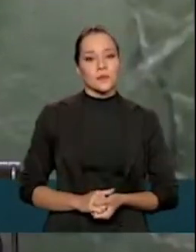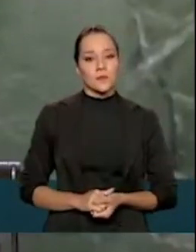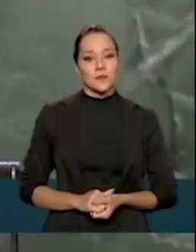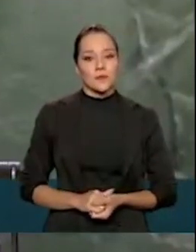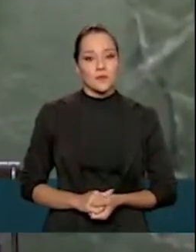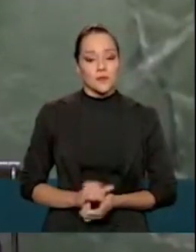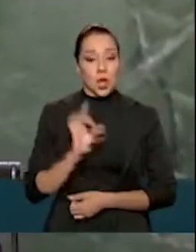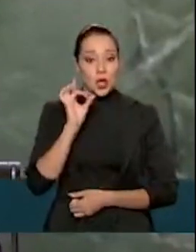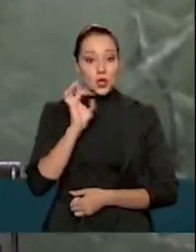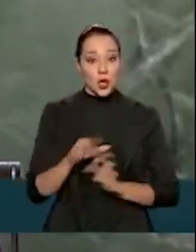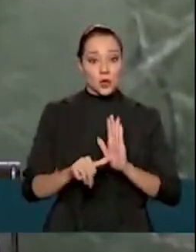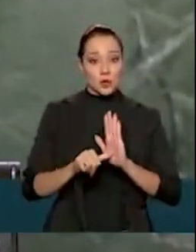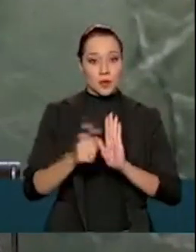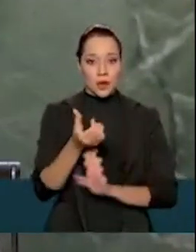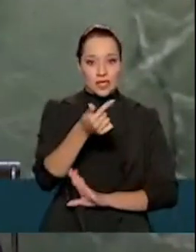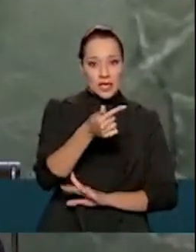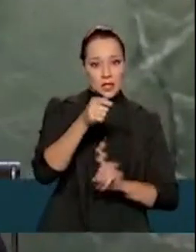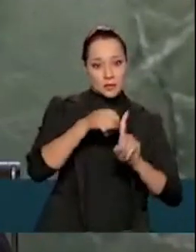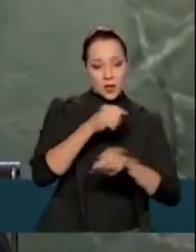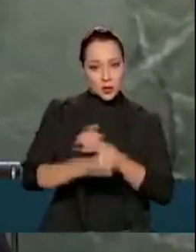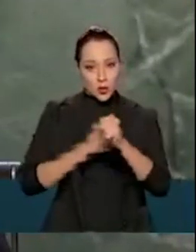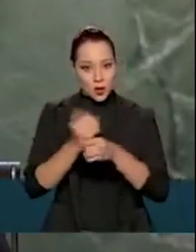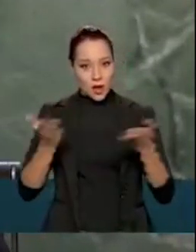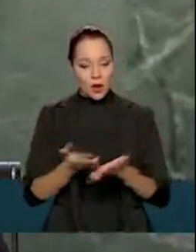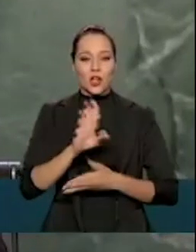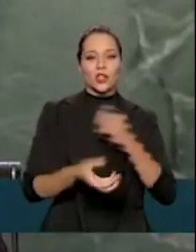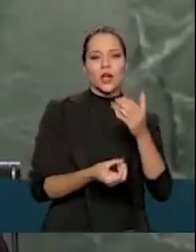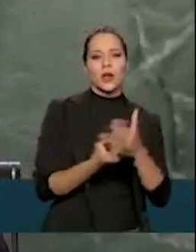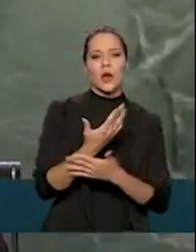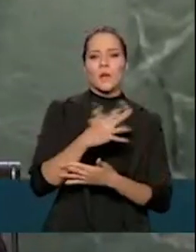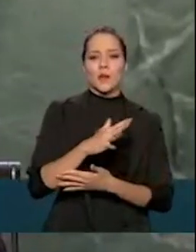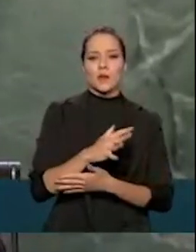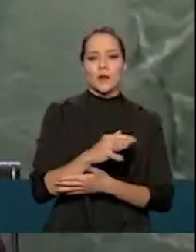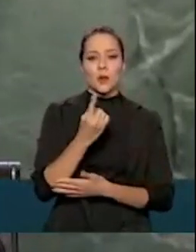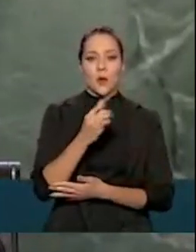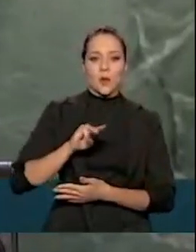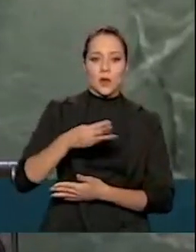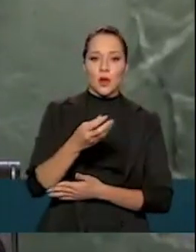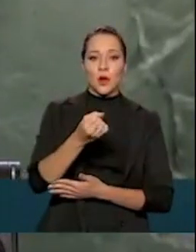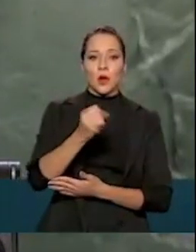e somente nos primeiros sete meses deste ano criamos aproximadamente um milhão e 800 mil